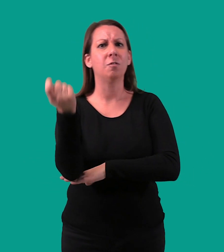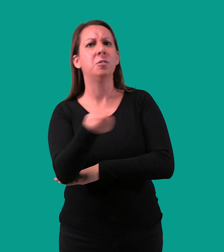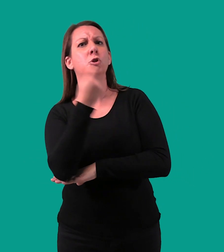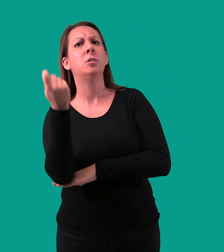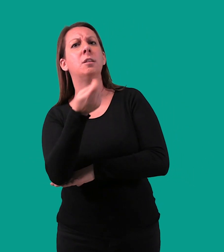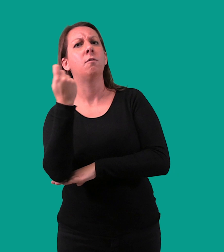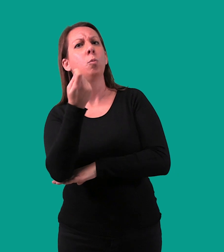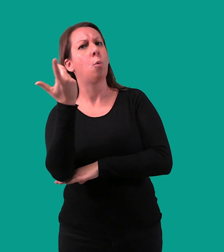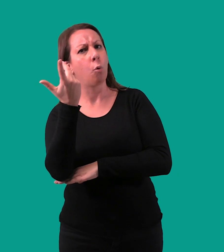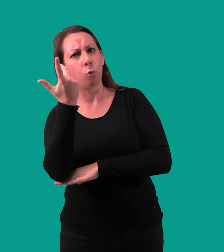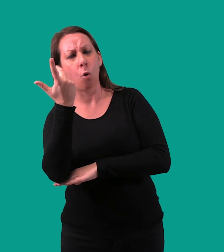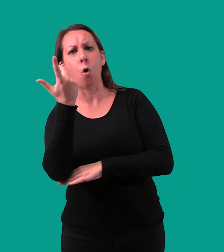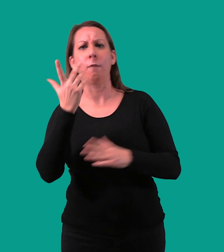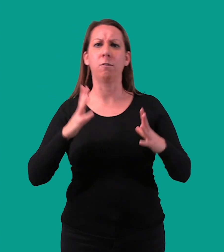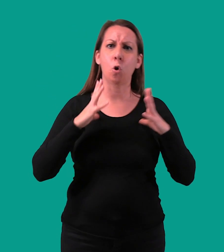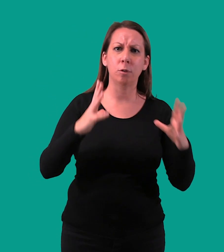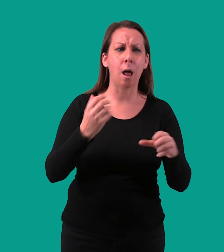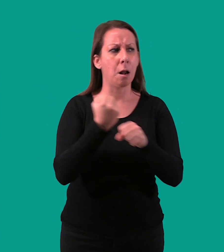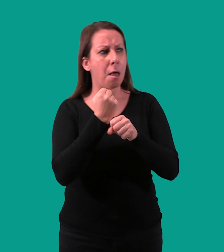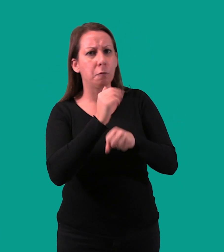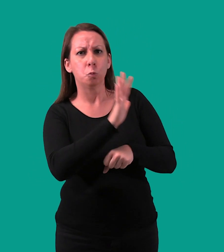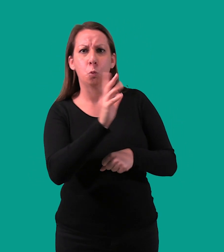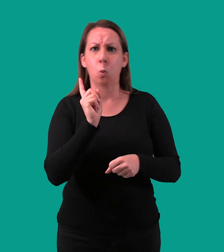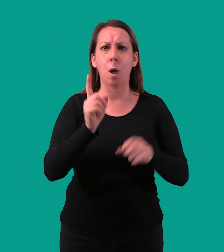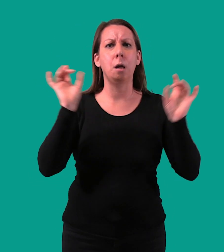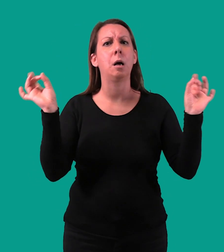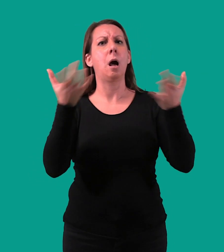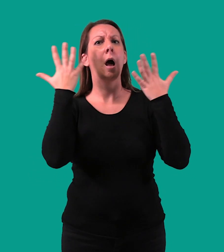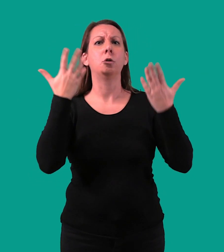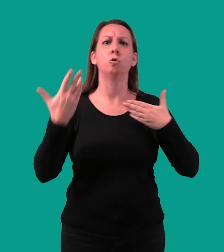Cosa fanno i vigili del fuoco volontari?